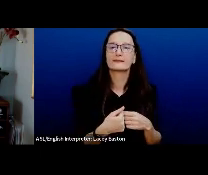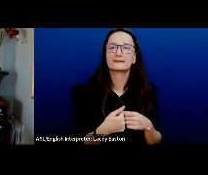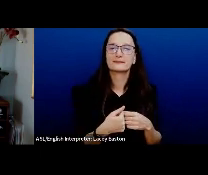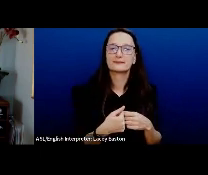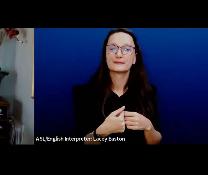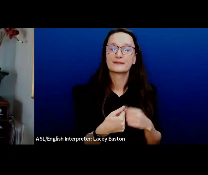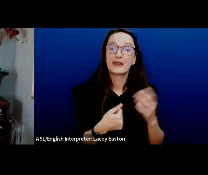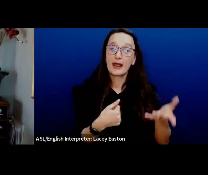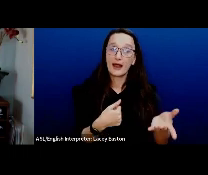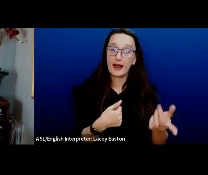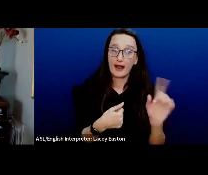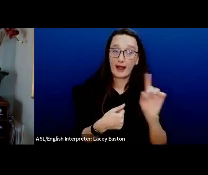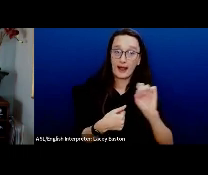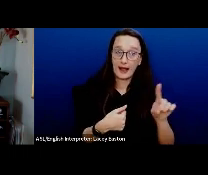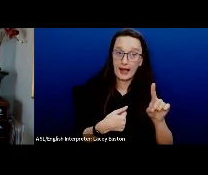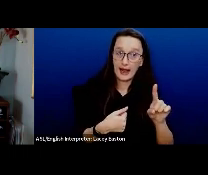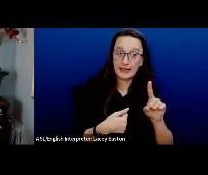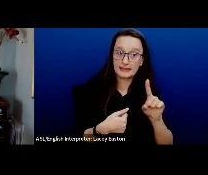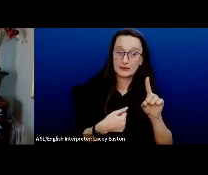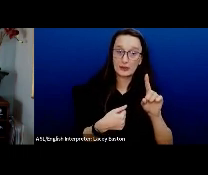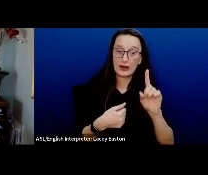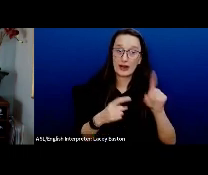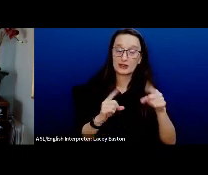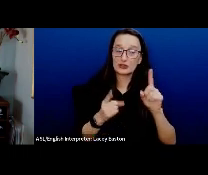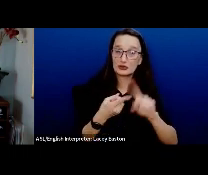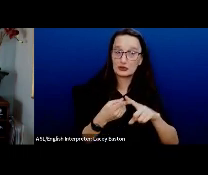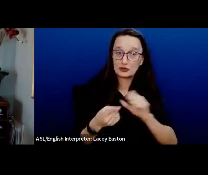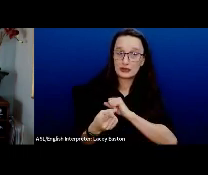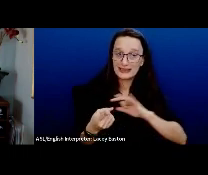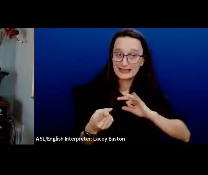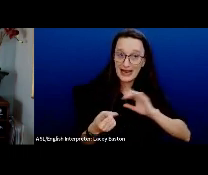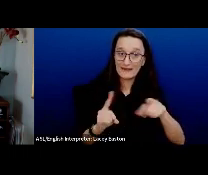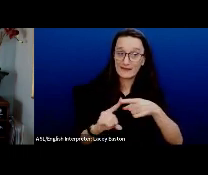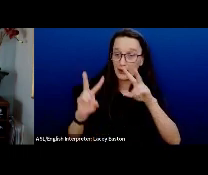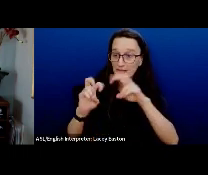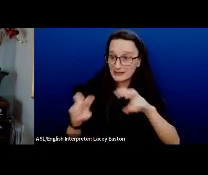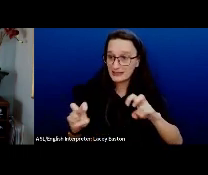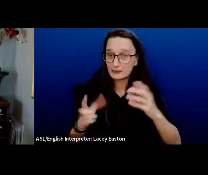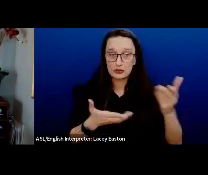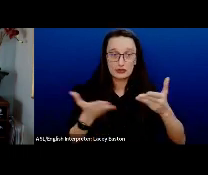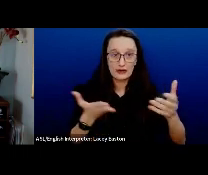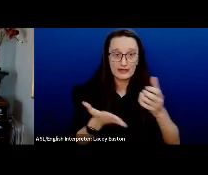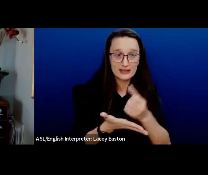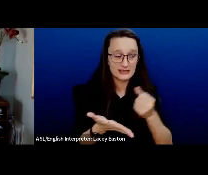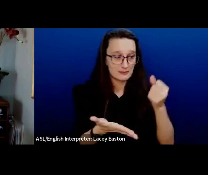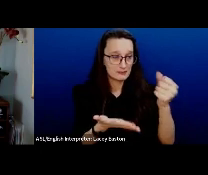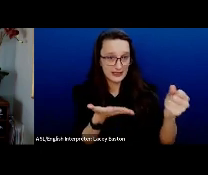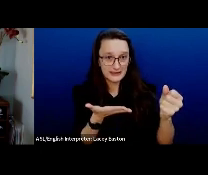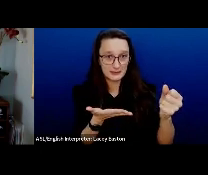hacer preguntas al personal del distrito sobre las evaluaciones, servicios y colocación. Algunas de las preguntas